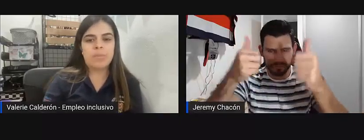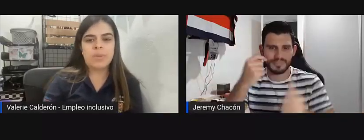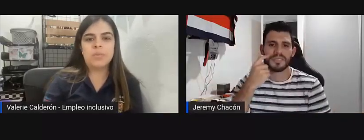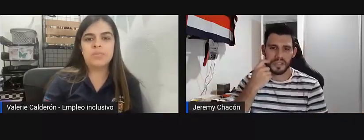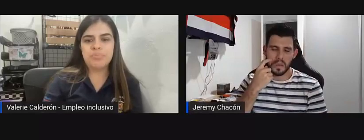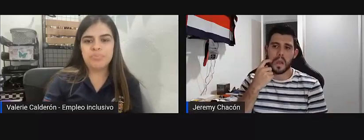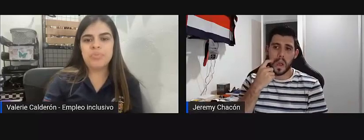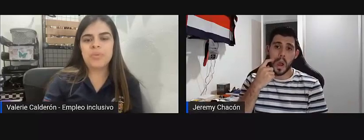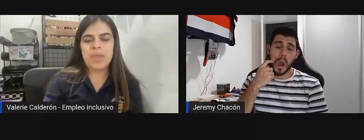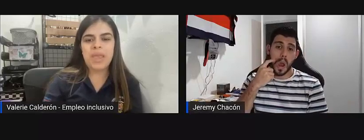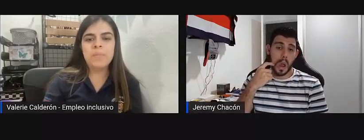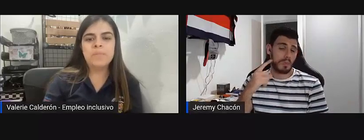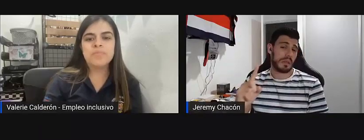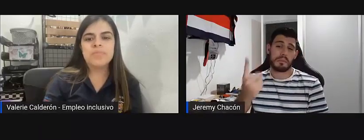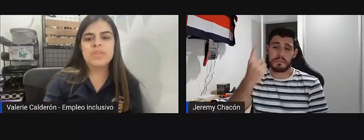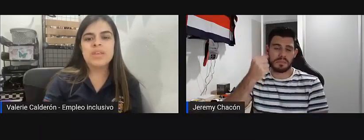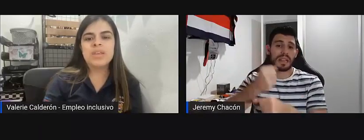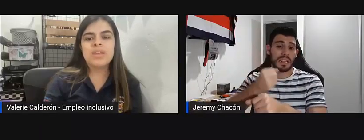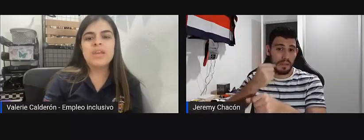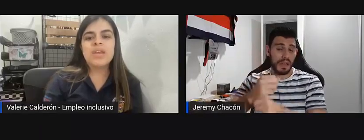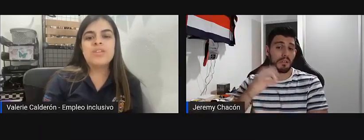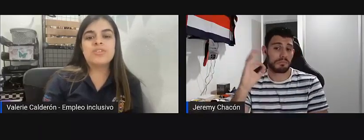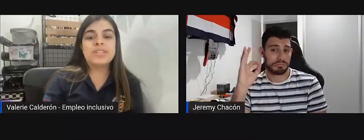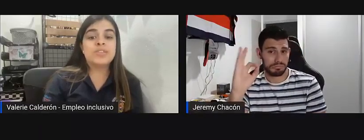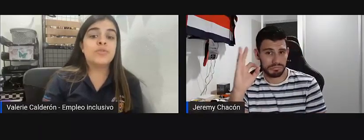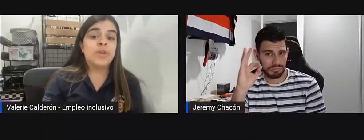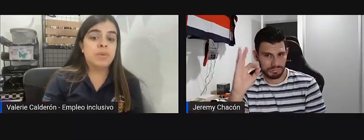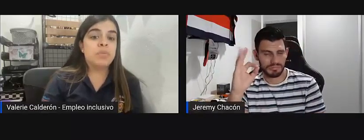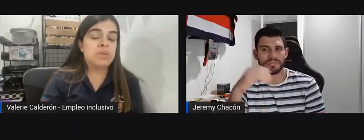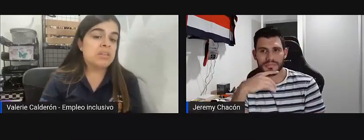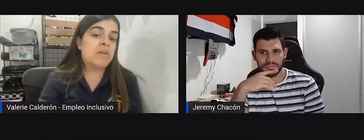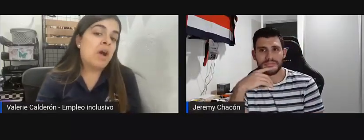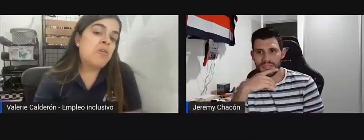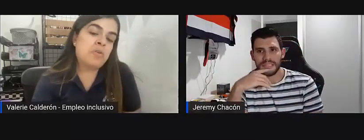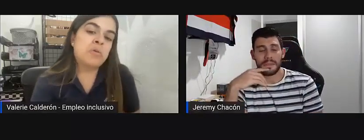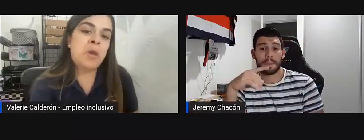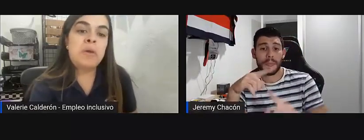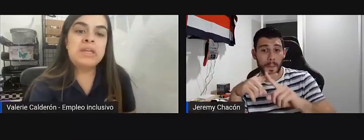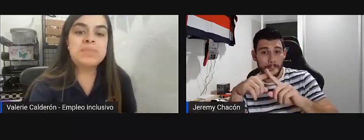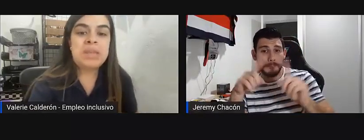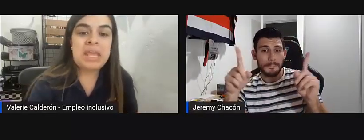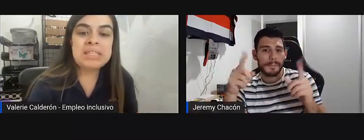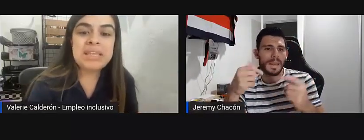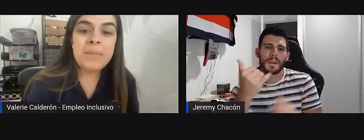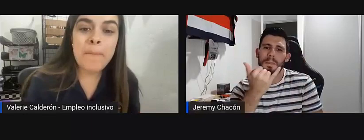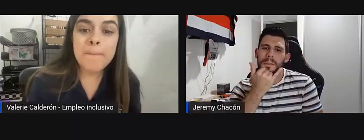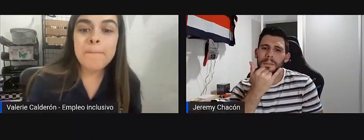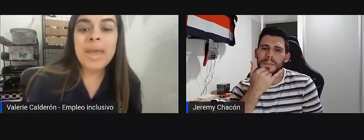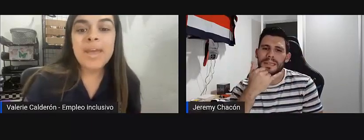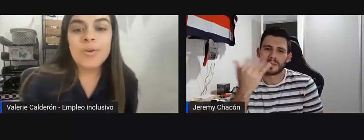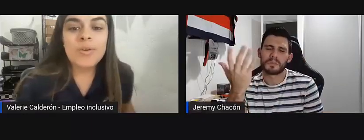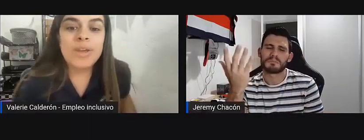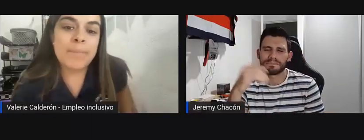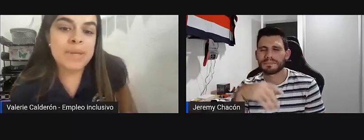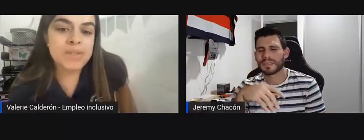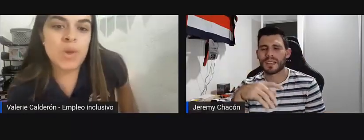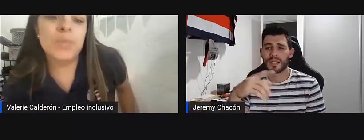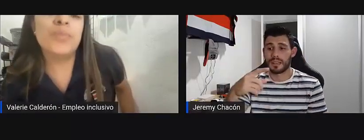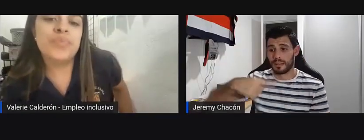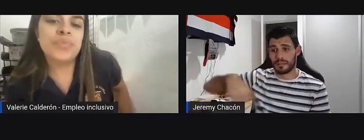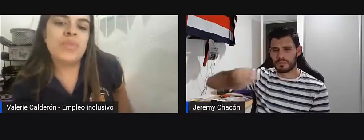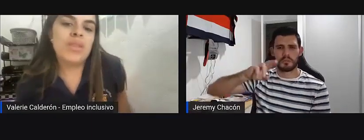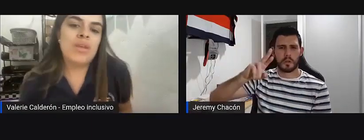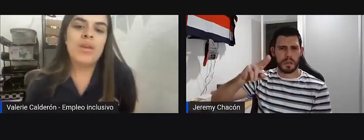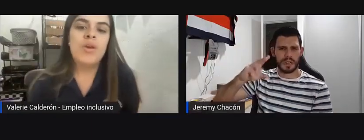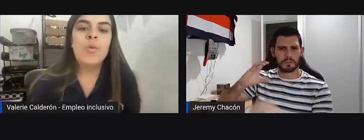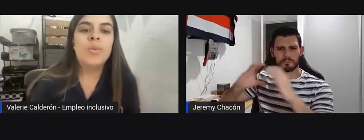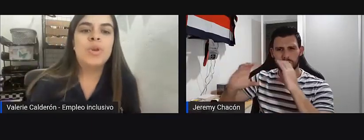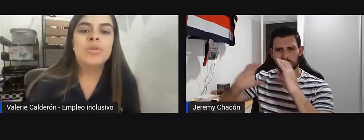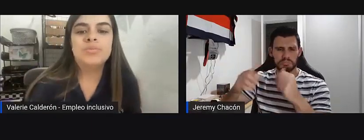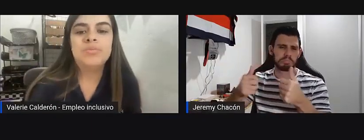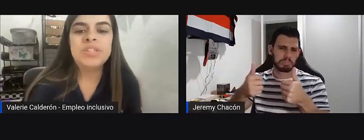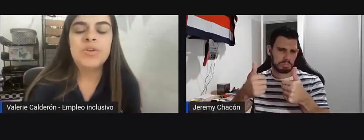rápido okay Entonces eso fue mi primer trabajo Fue una buena experiencia pero qué pasó bueno mis